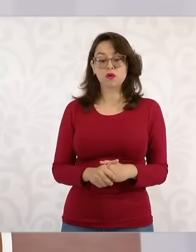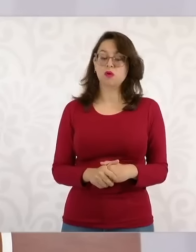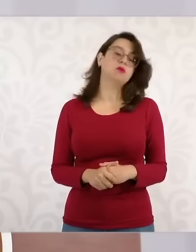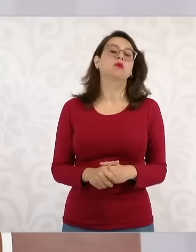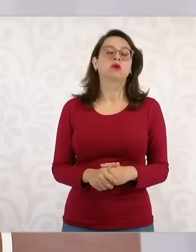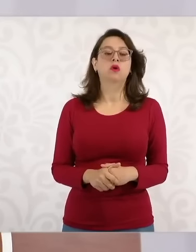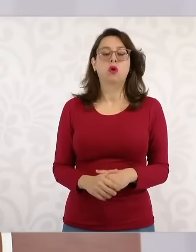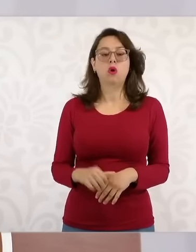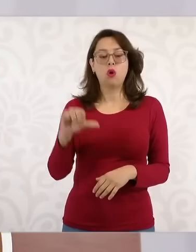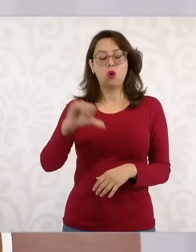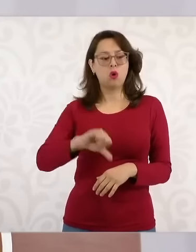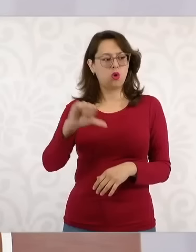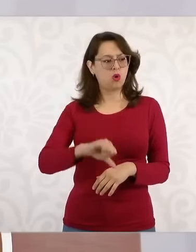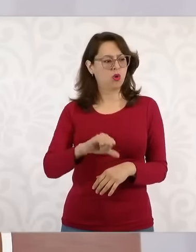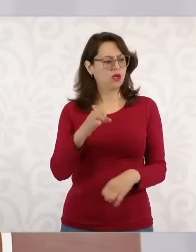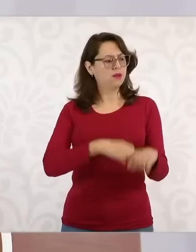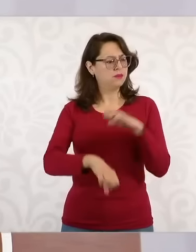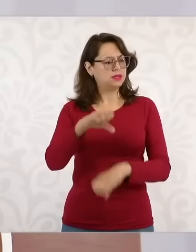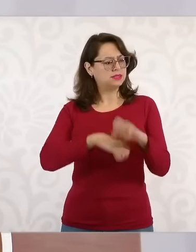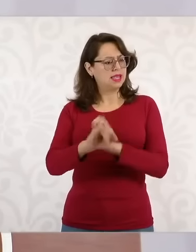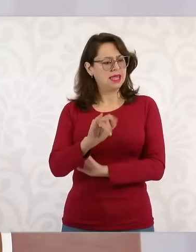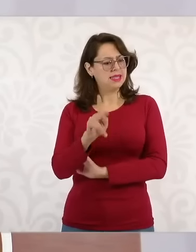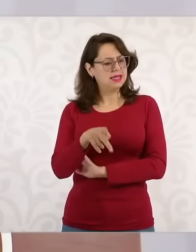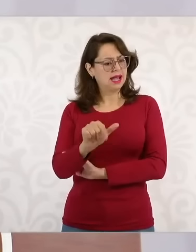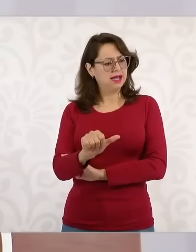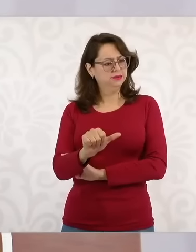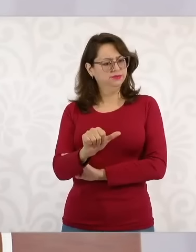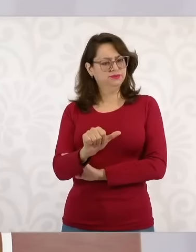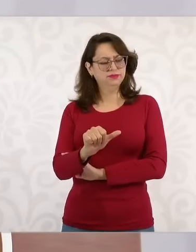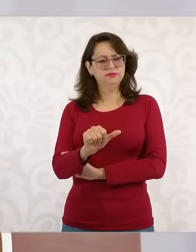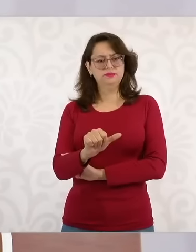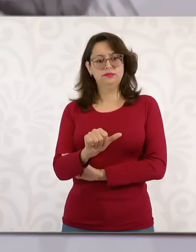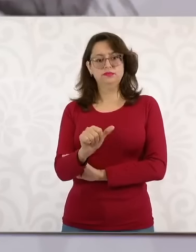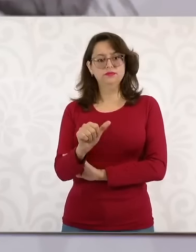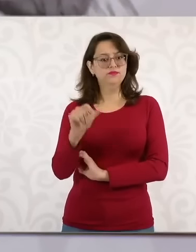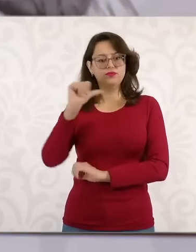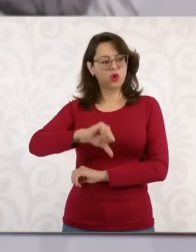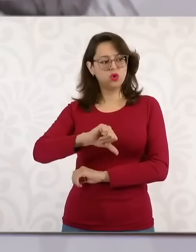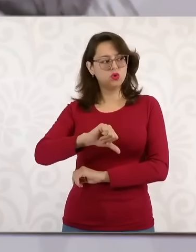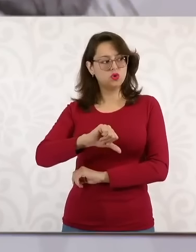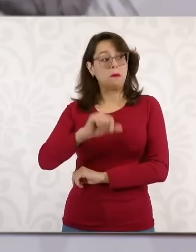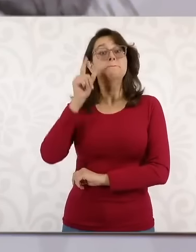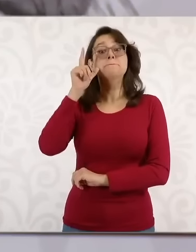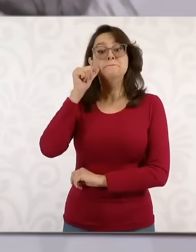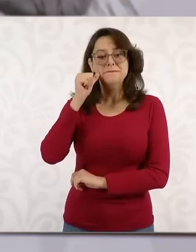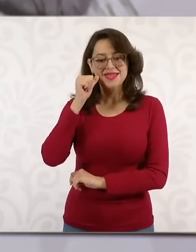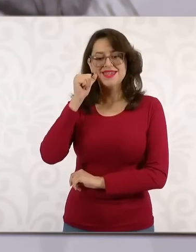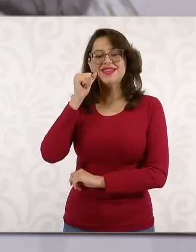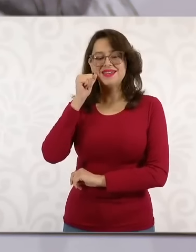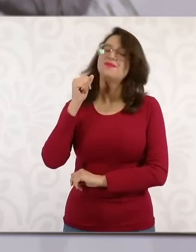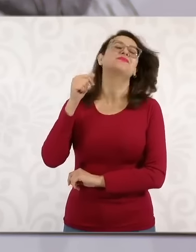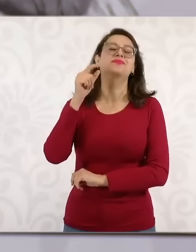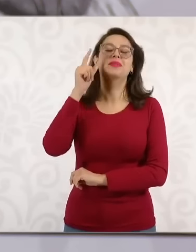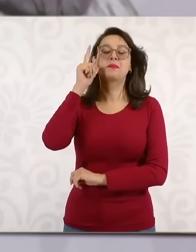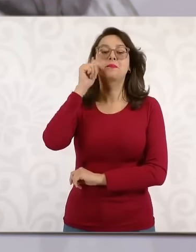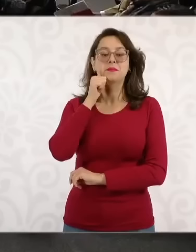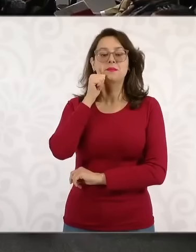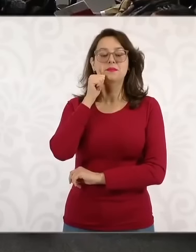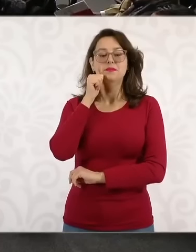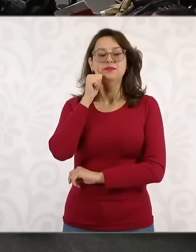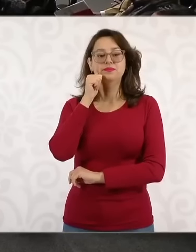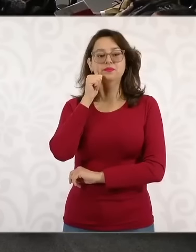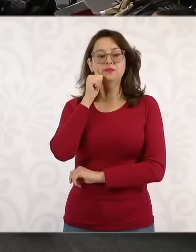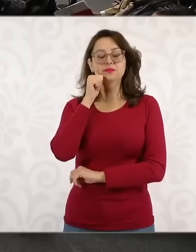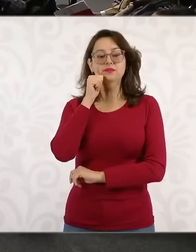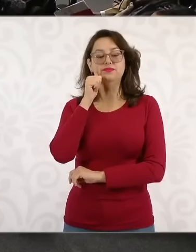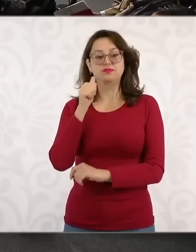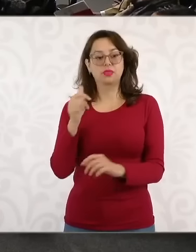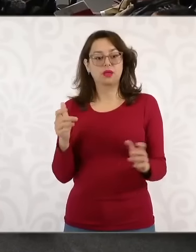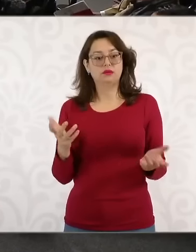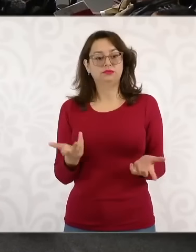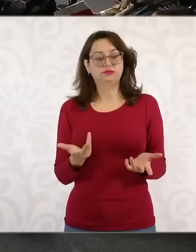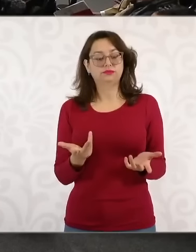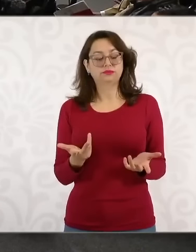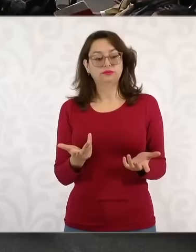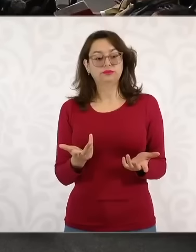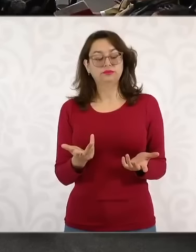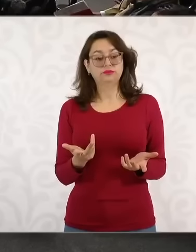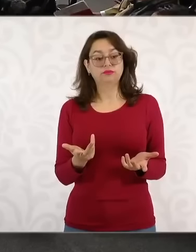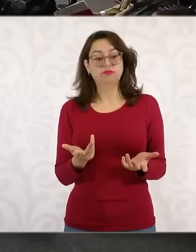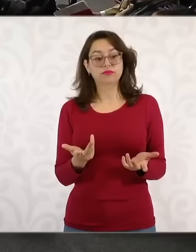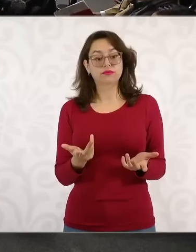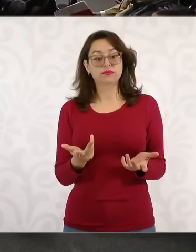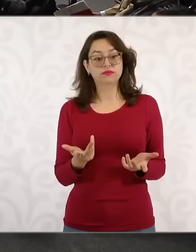Flur. Eh, un ah, mañana, hoy no, mañana, eh, un, ¿cómo se llama? Un reactor, un A ver si tienen por